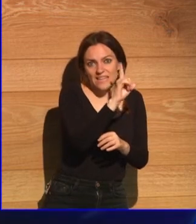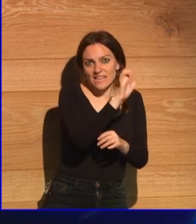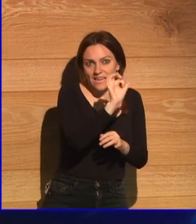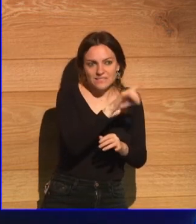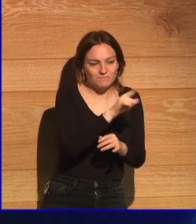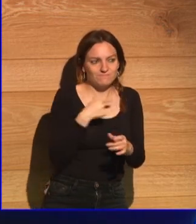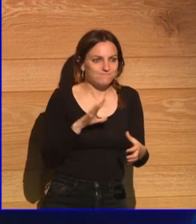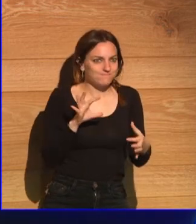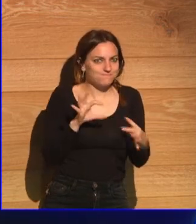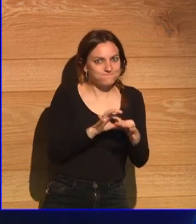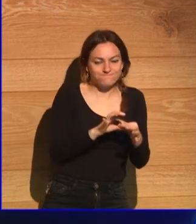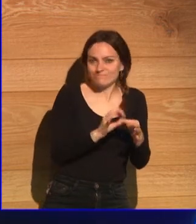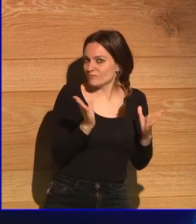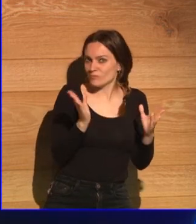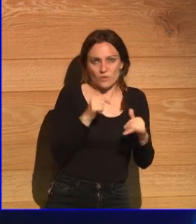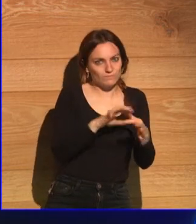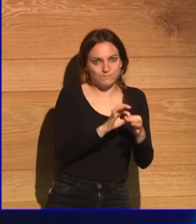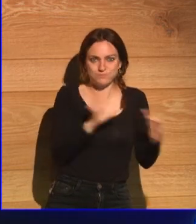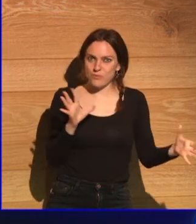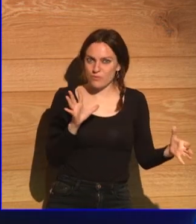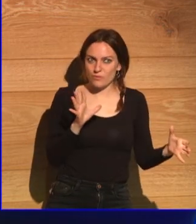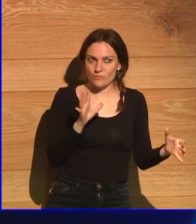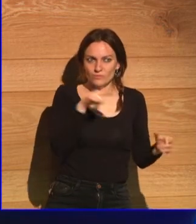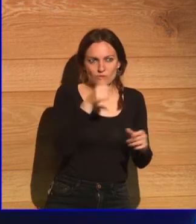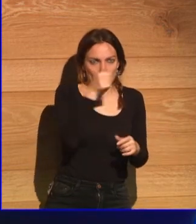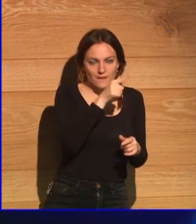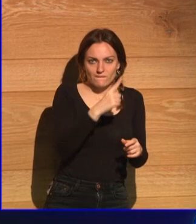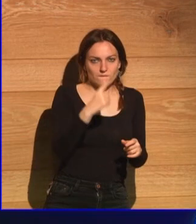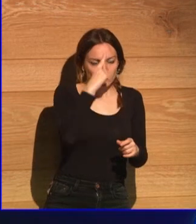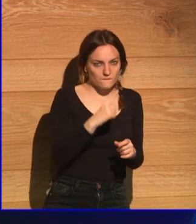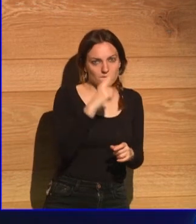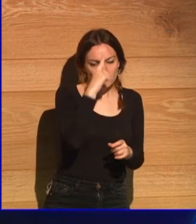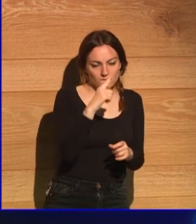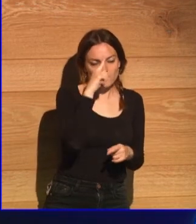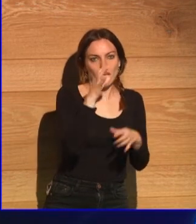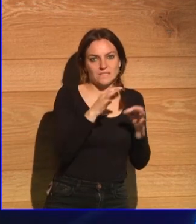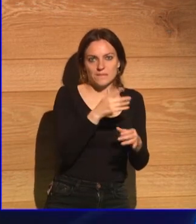ningún vínculo, ningún nexo. Este hombre, obsesionado por la gloria guerrera y por la victoria,